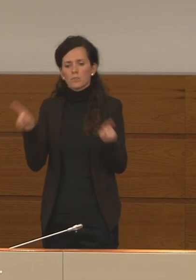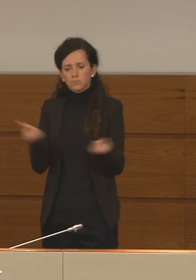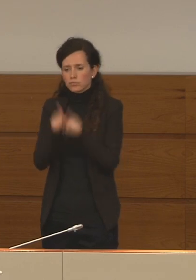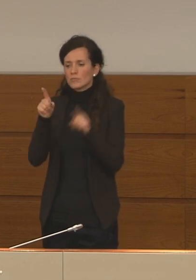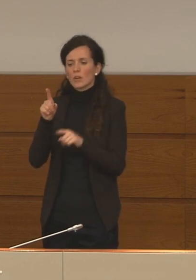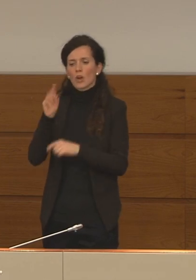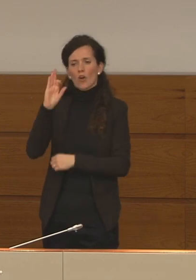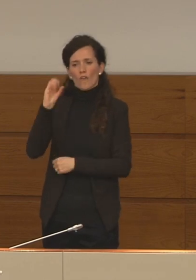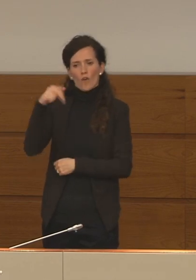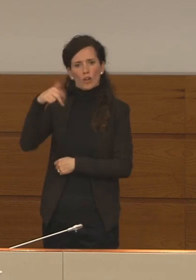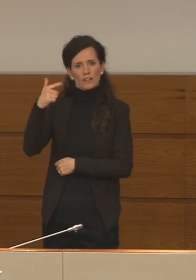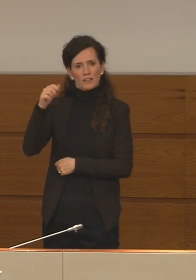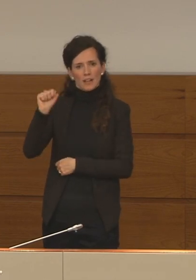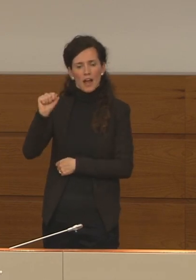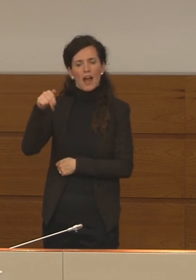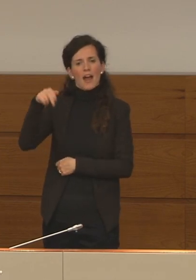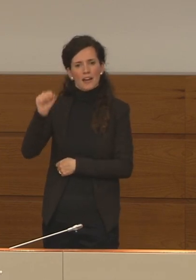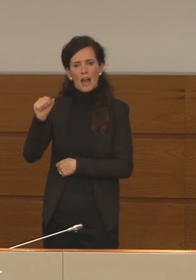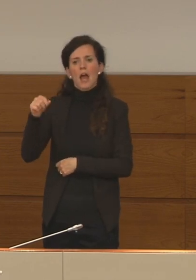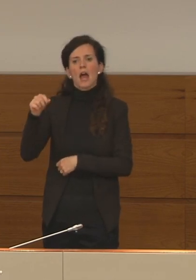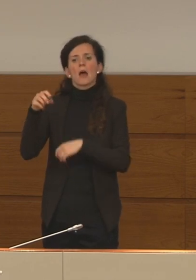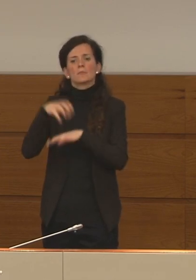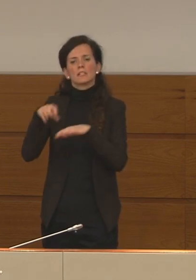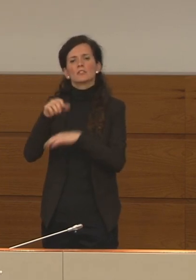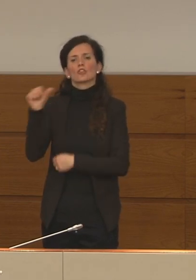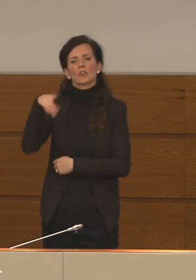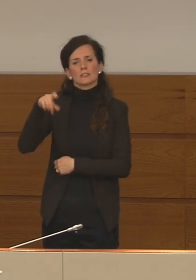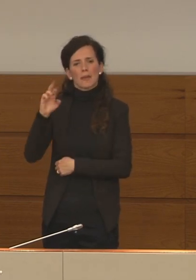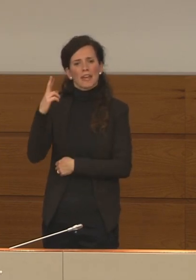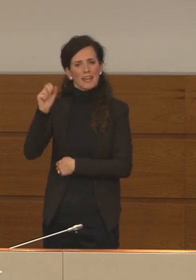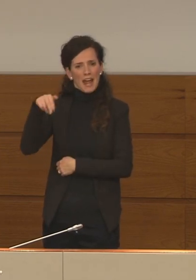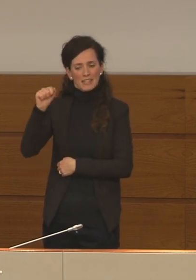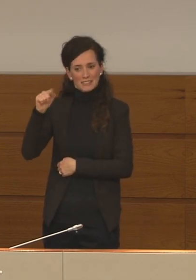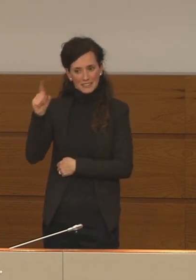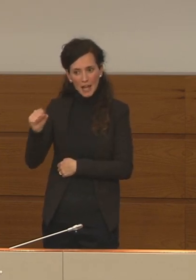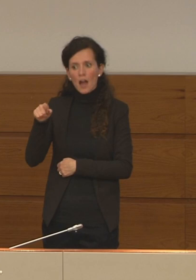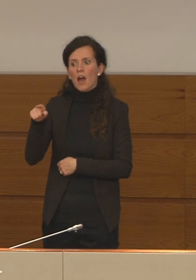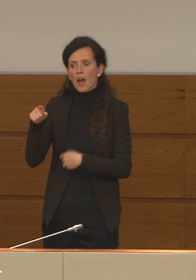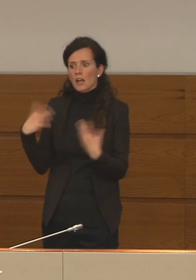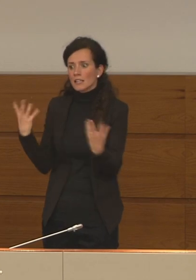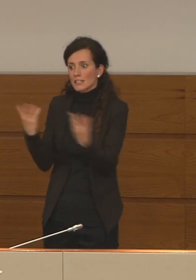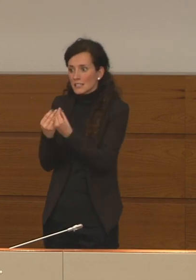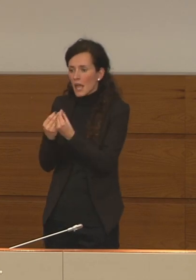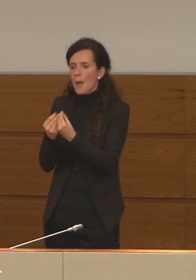il ministro Speranza quello di creare un coordinamento europeo per condividere